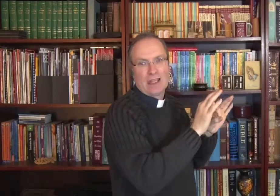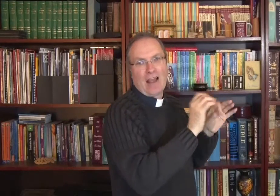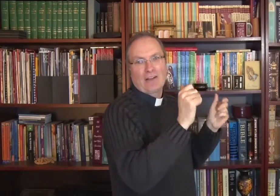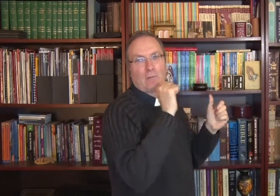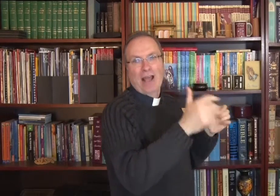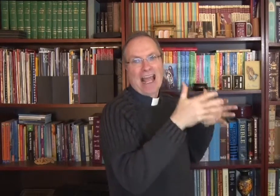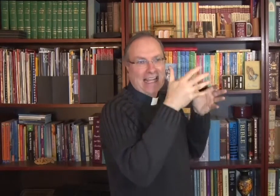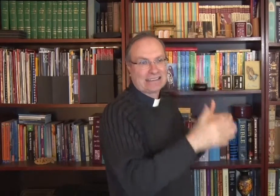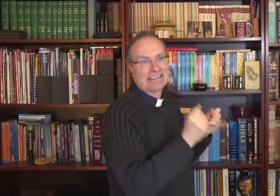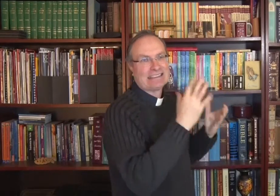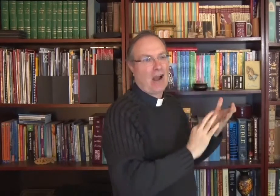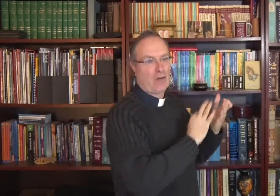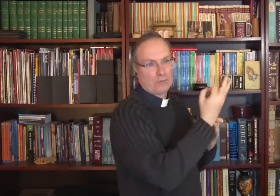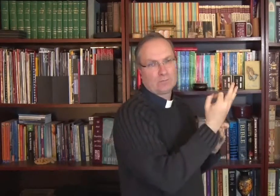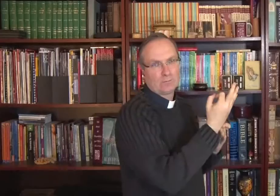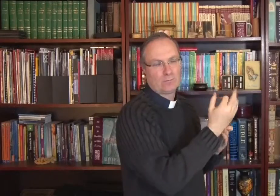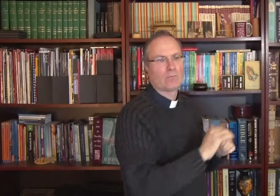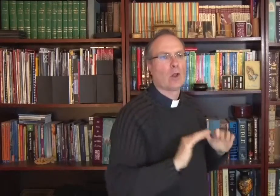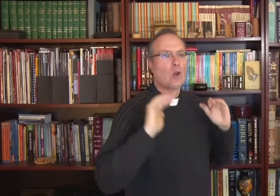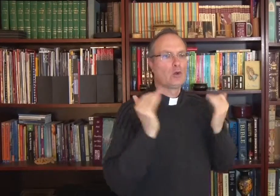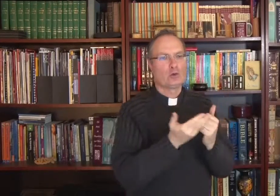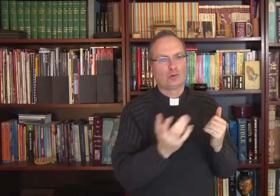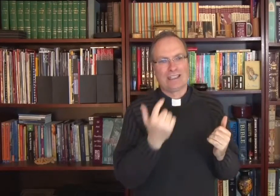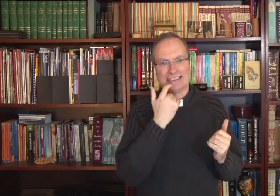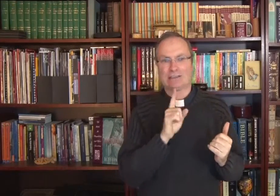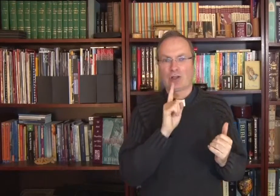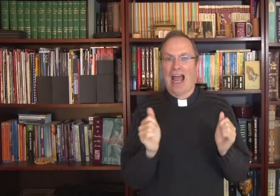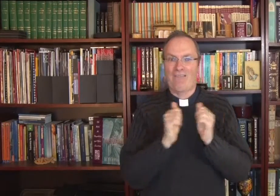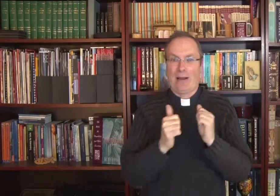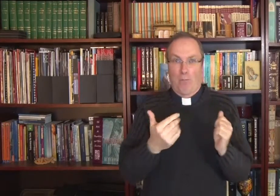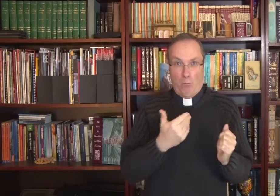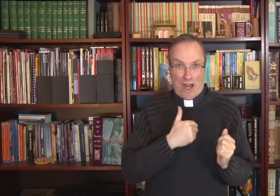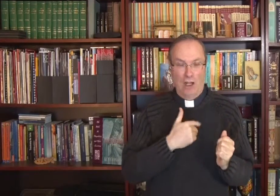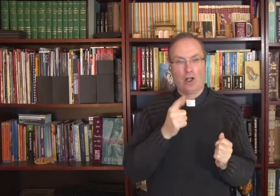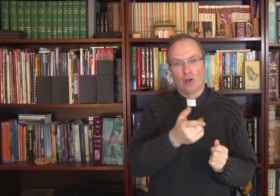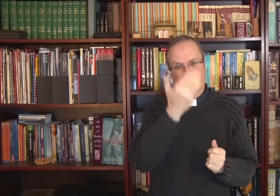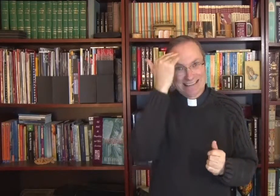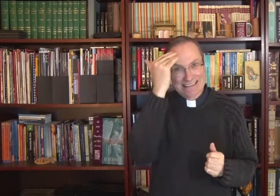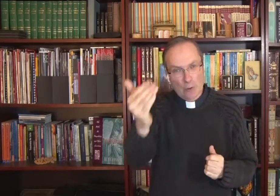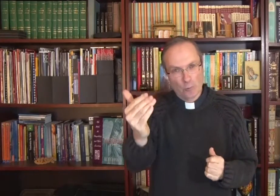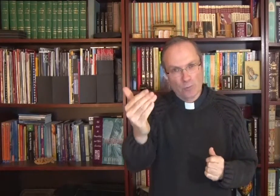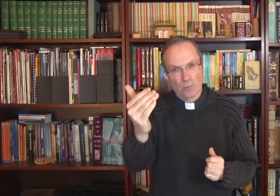afin de ne pas rester sans fruits. Tous ceux qui sont avec moi te saluent.